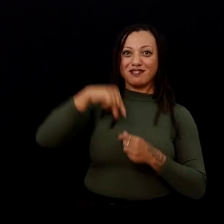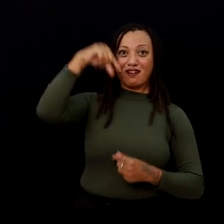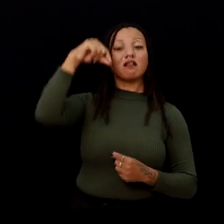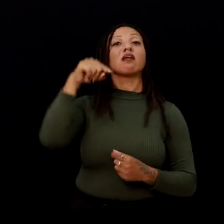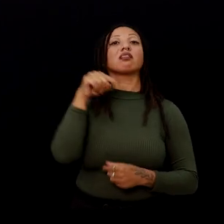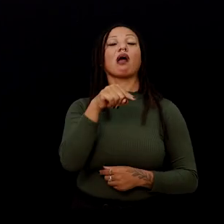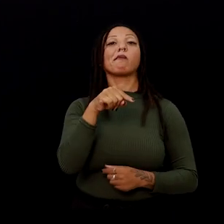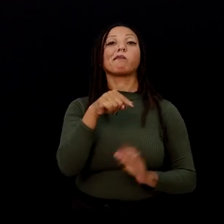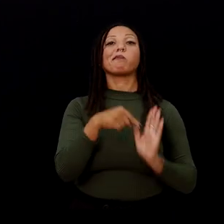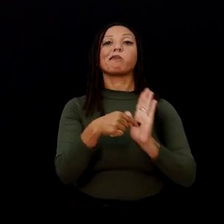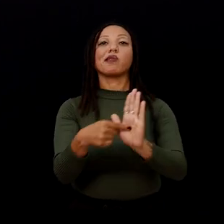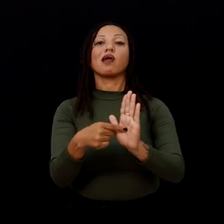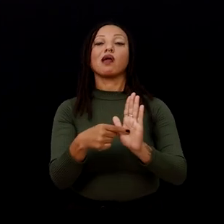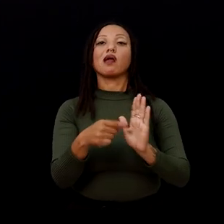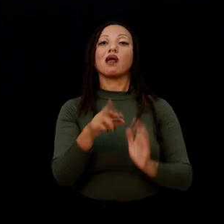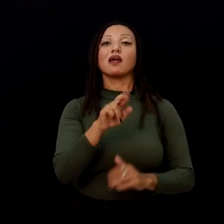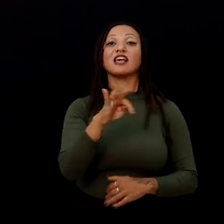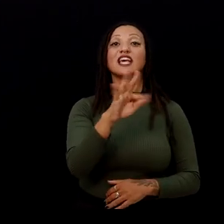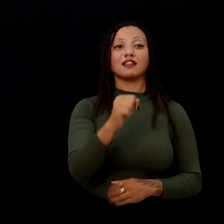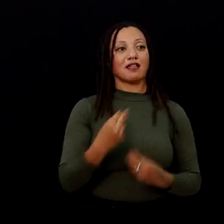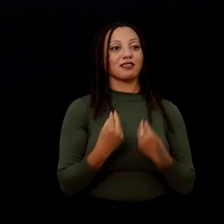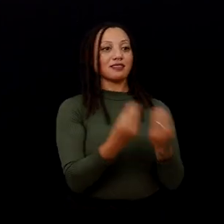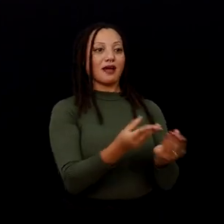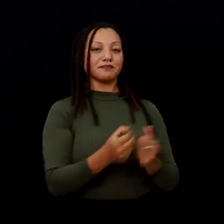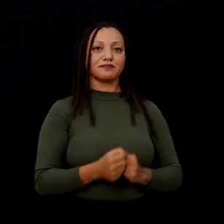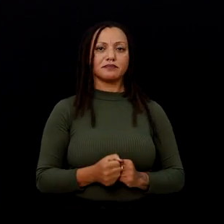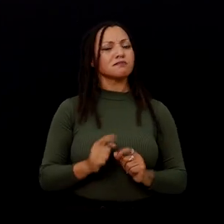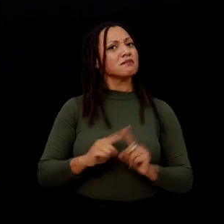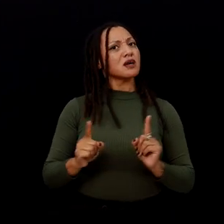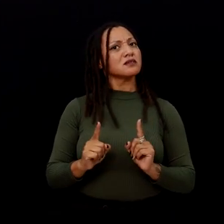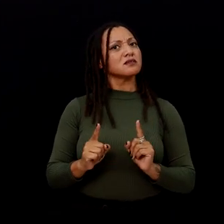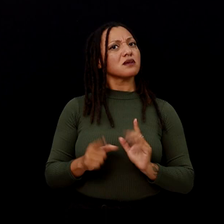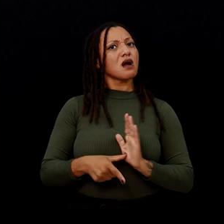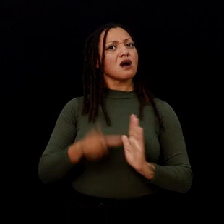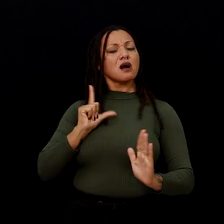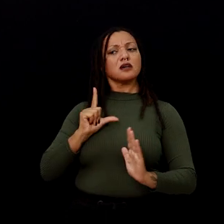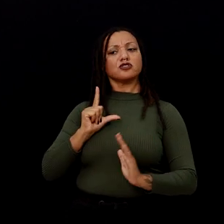porque ele tinha prometido para ele mesmo,